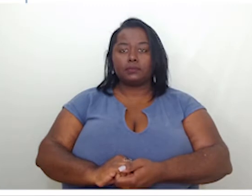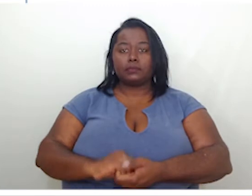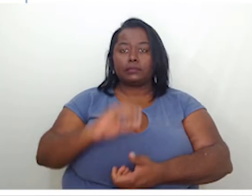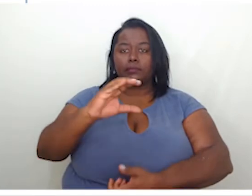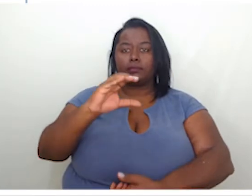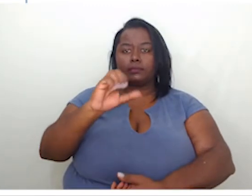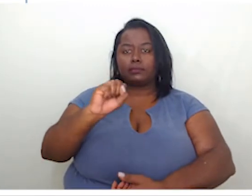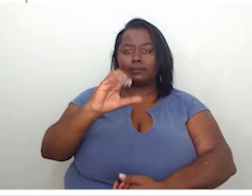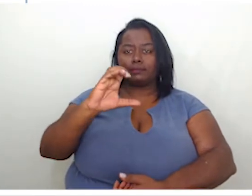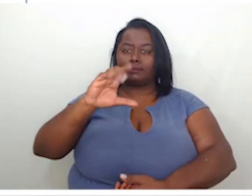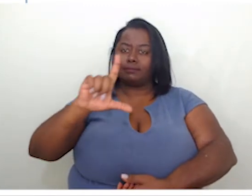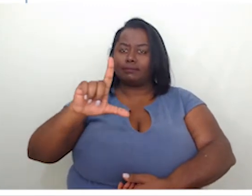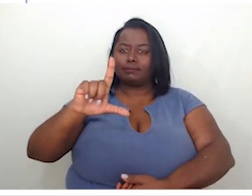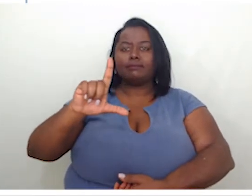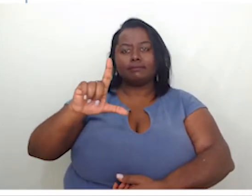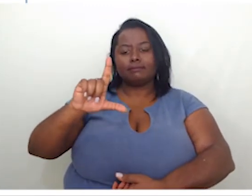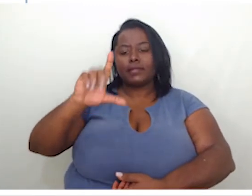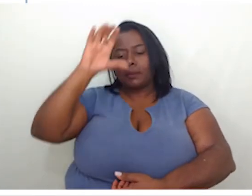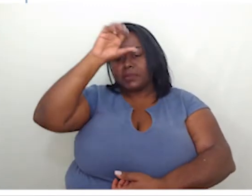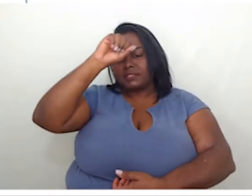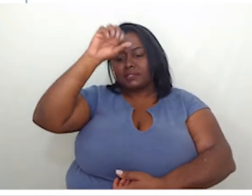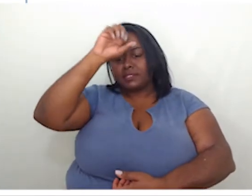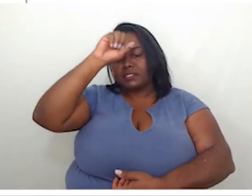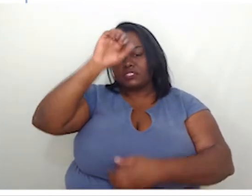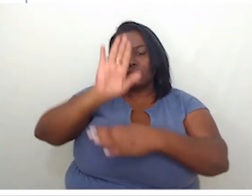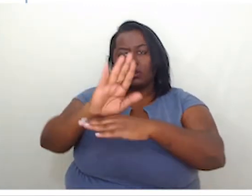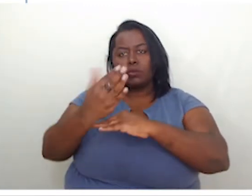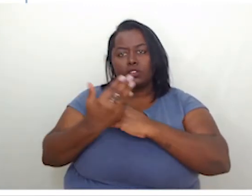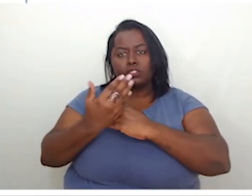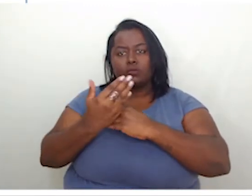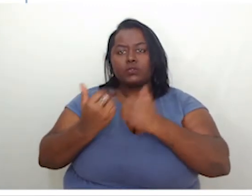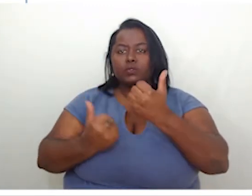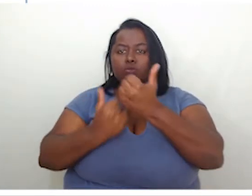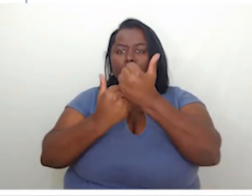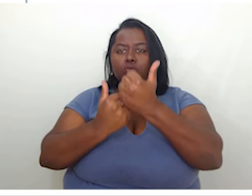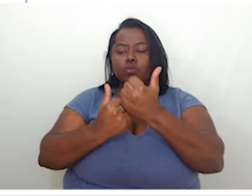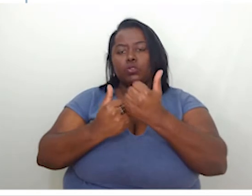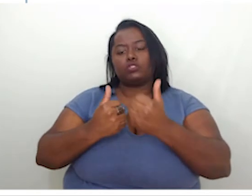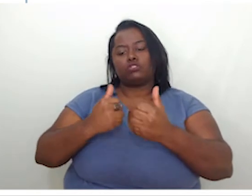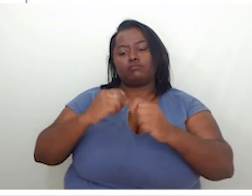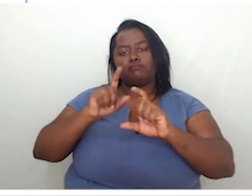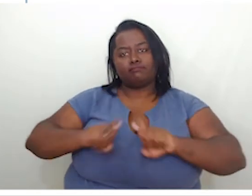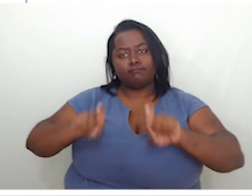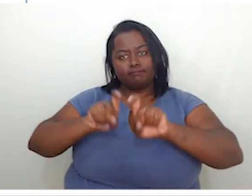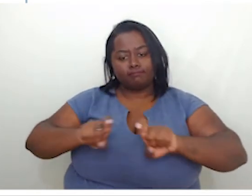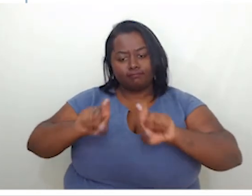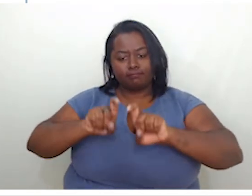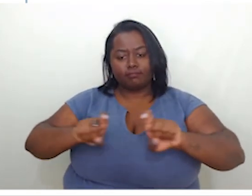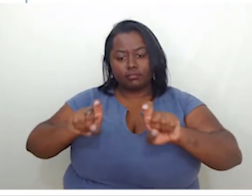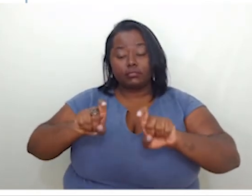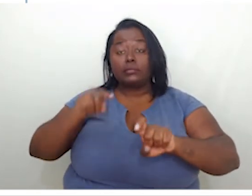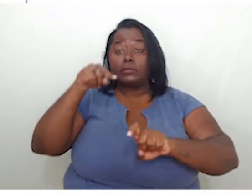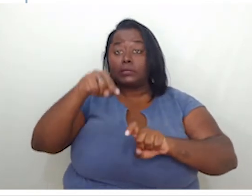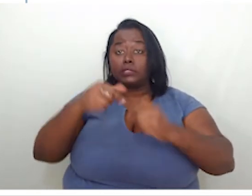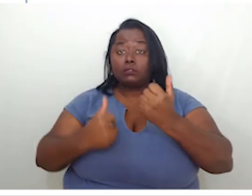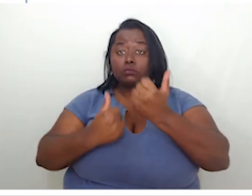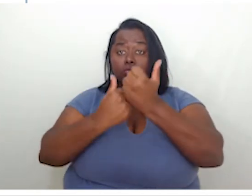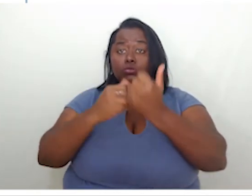es el soporte, con el que se suele evaluar las informaciones y tecnologías de comunicación